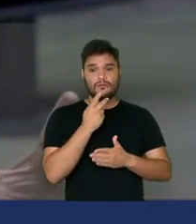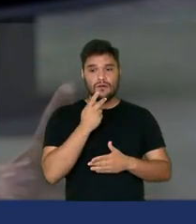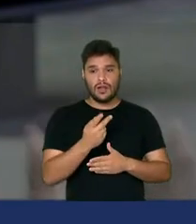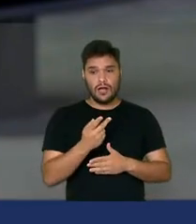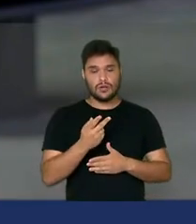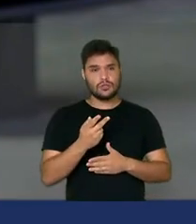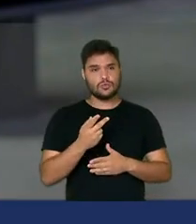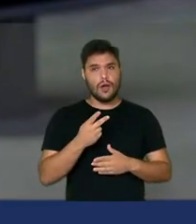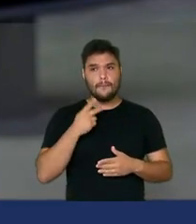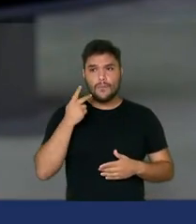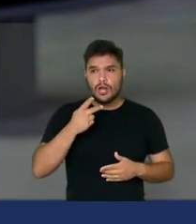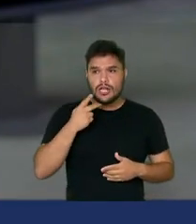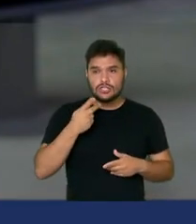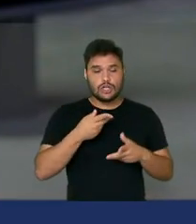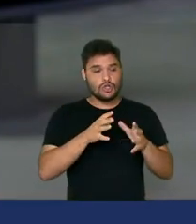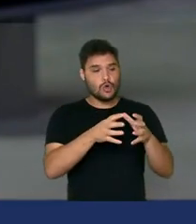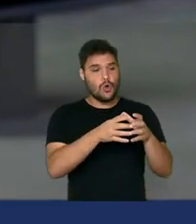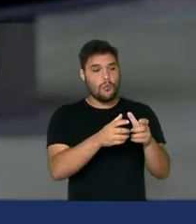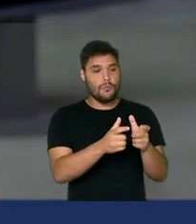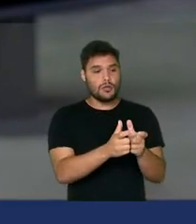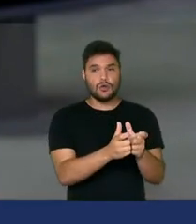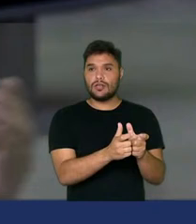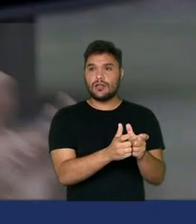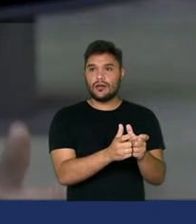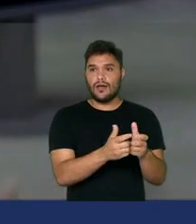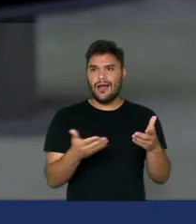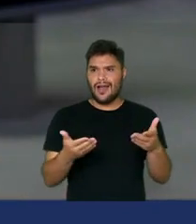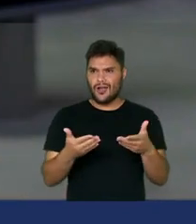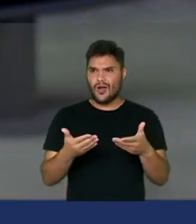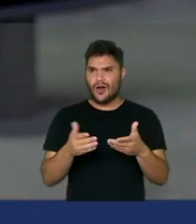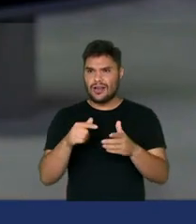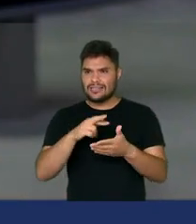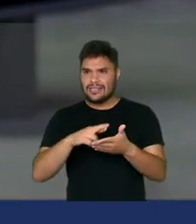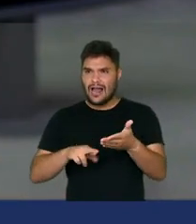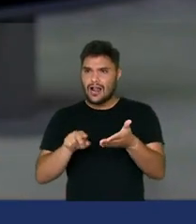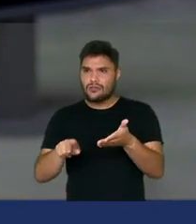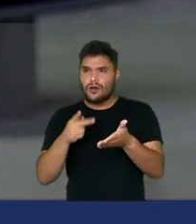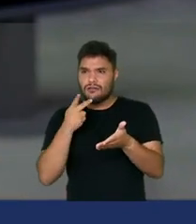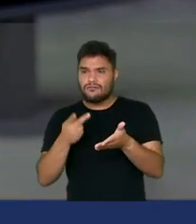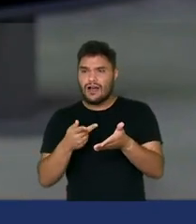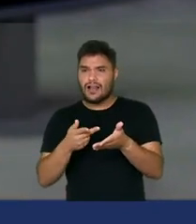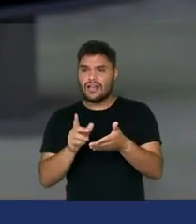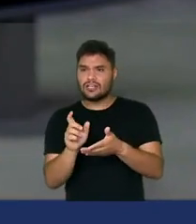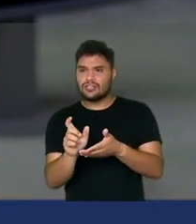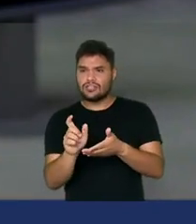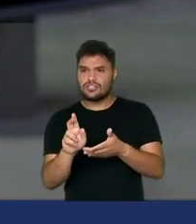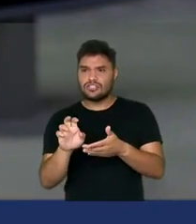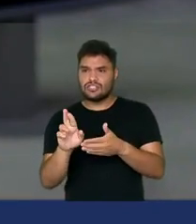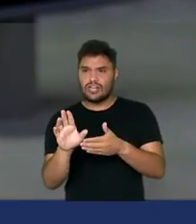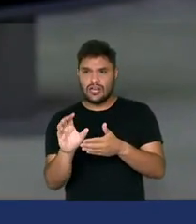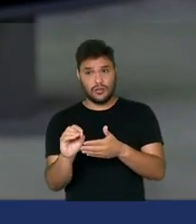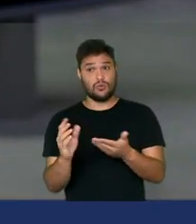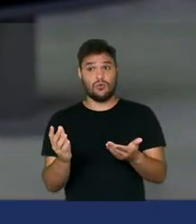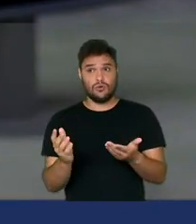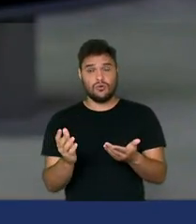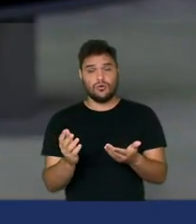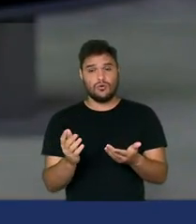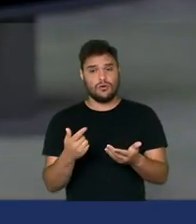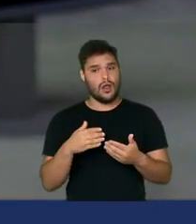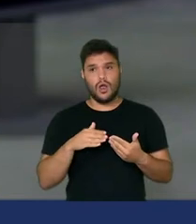ISSO. AGORA DA PROVA ANTERIOR, FALANDO DE UMA POLÍTICA DE MINORIAS. E AGORA VEM A PALAVRA GÊNERO, FECHOU A